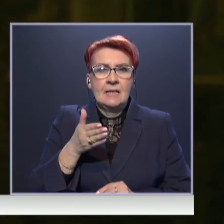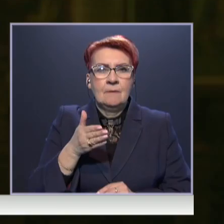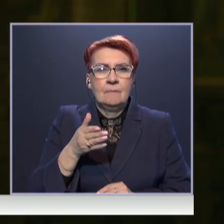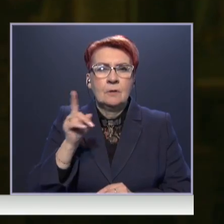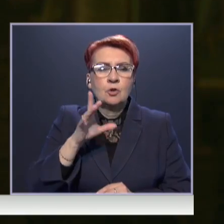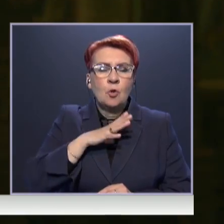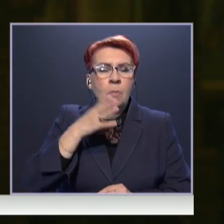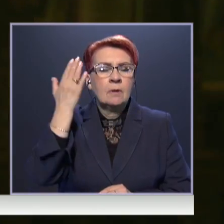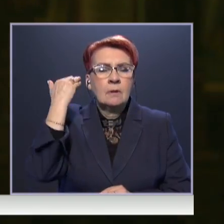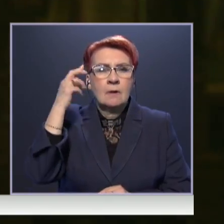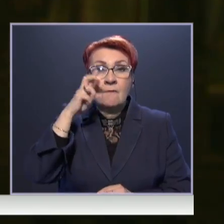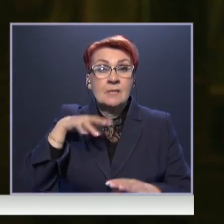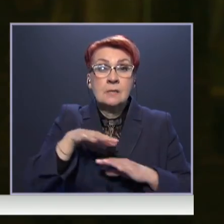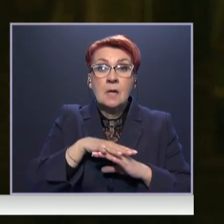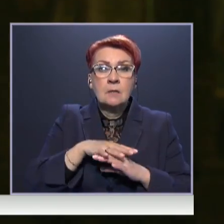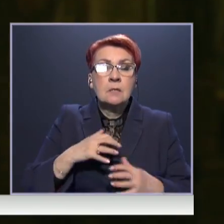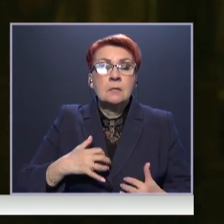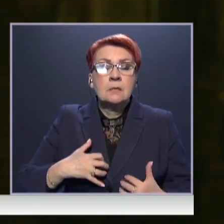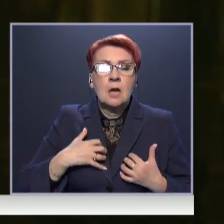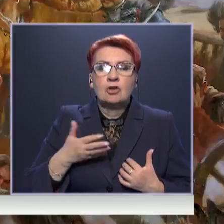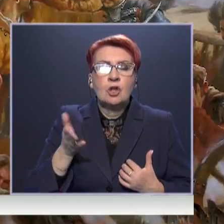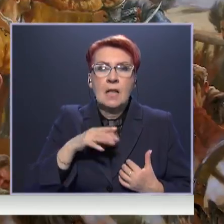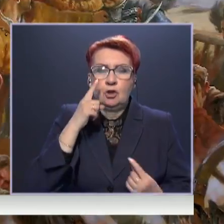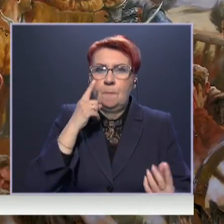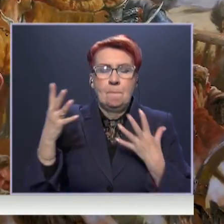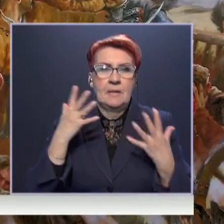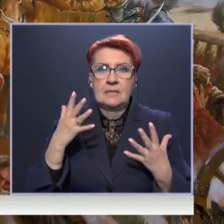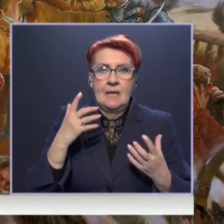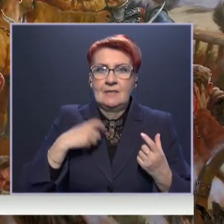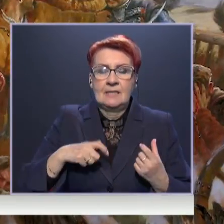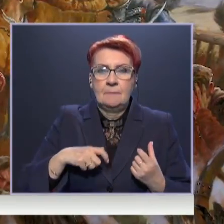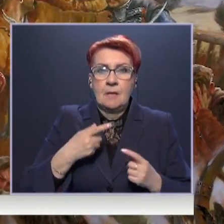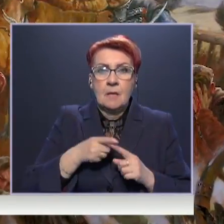в стране страшно себе даже представить Это был лютейший